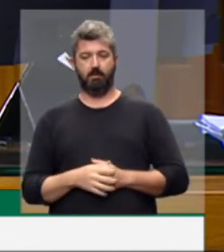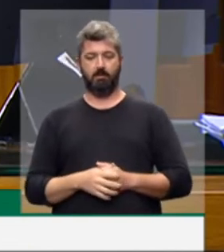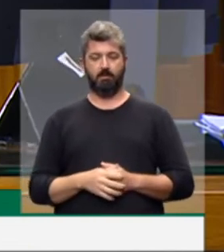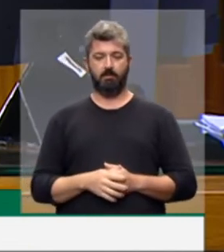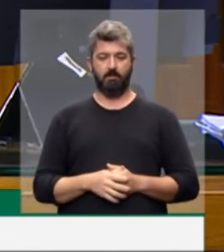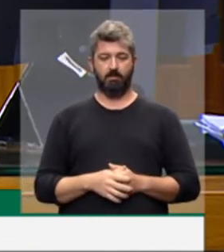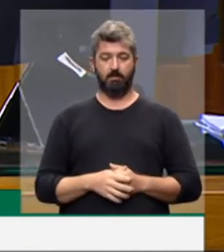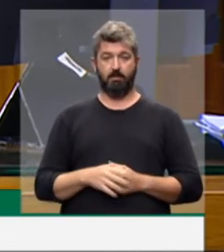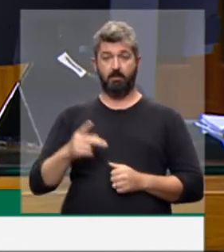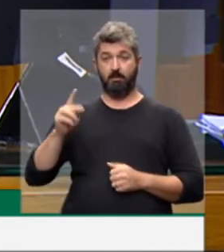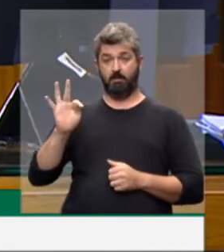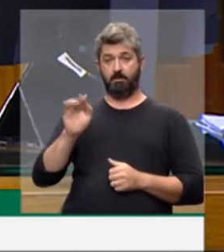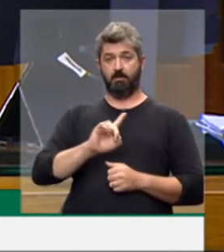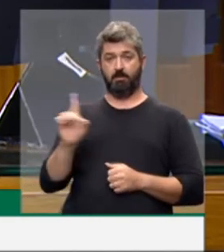ORIENTA SIM. DEM? SOLIDARIEDADE?